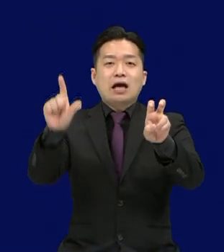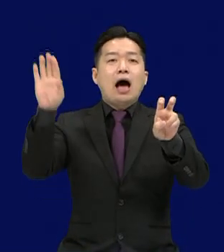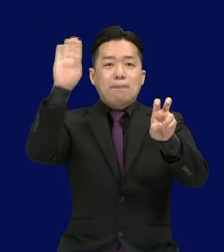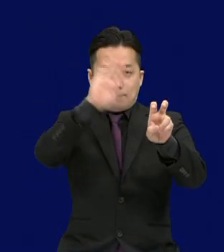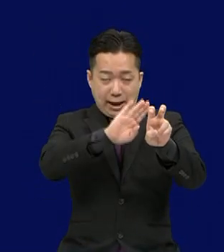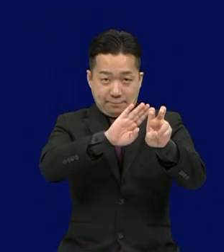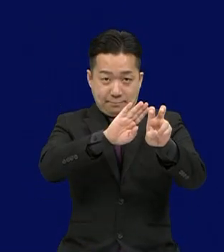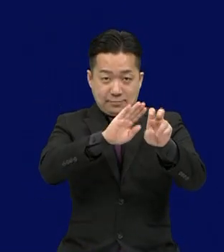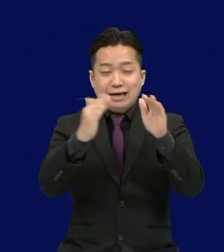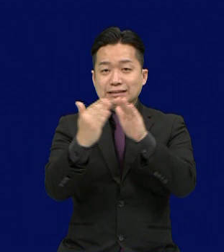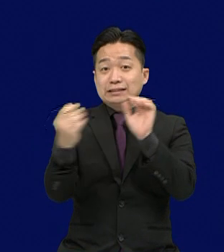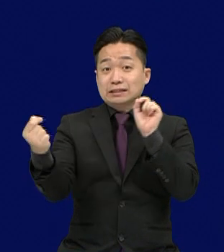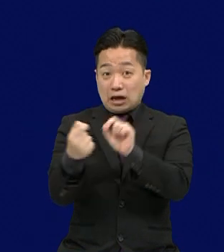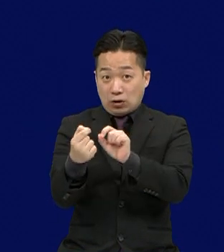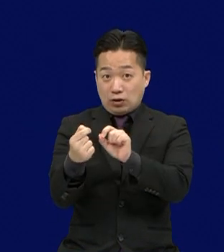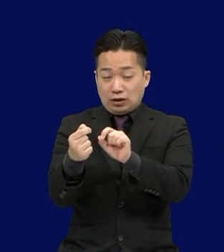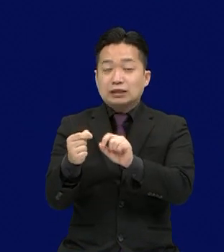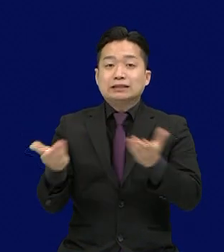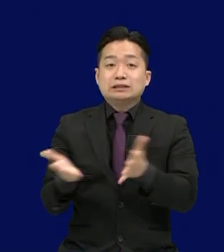밤 윤 전 총장의 집 근처에서 실무진